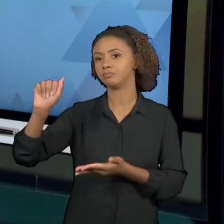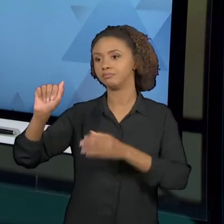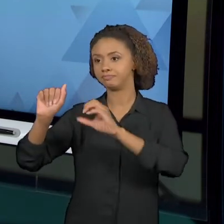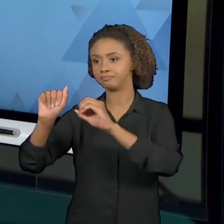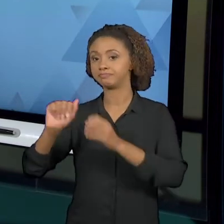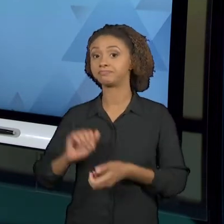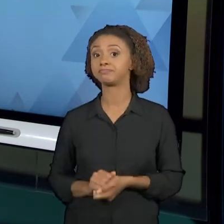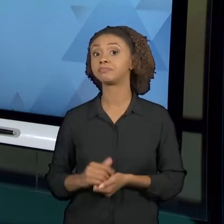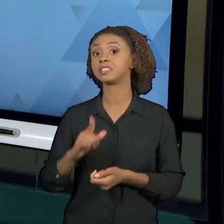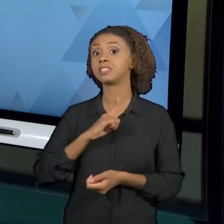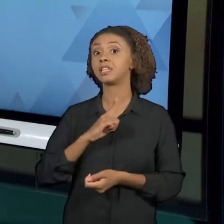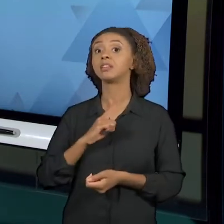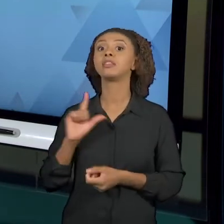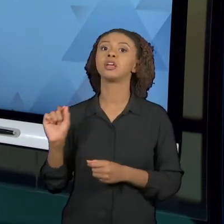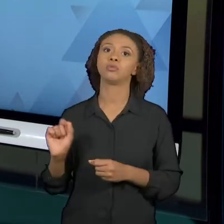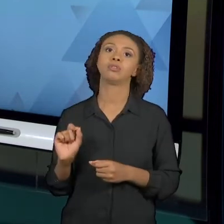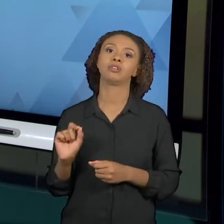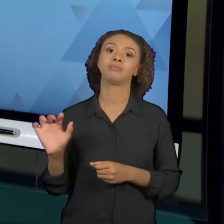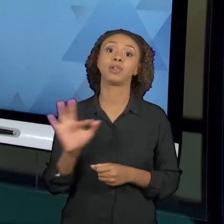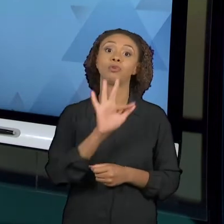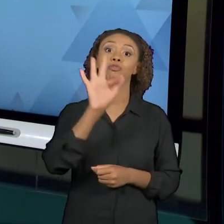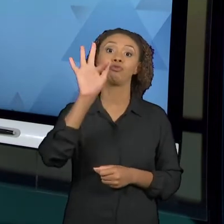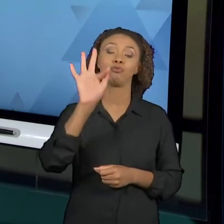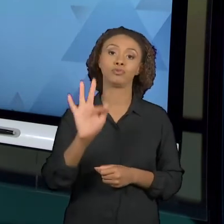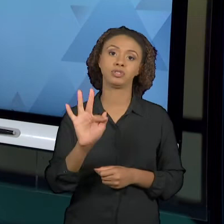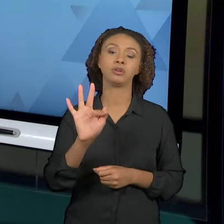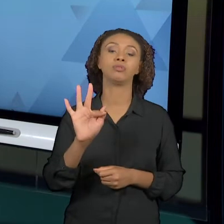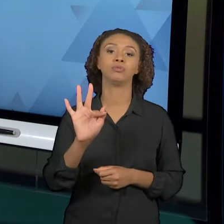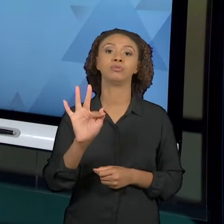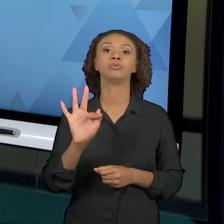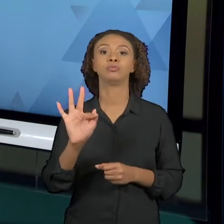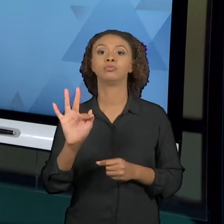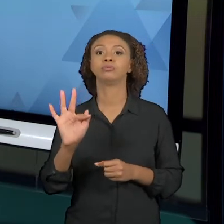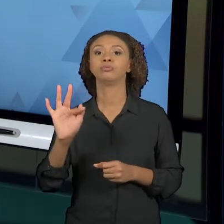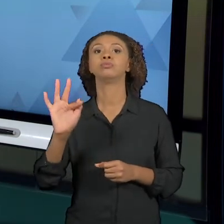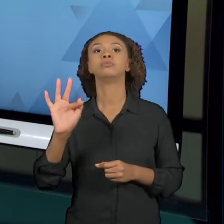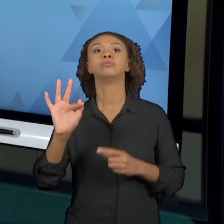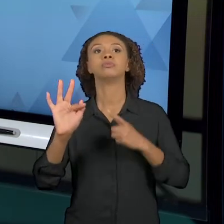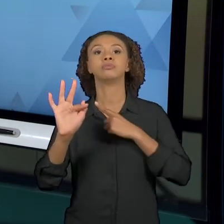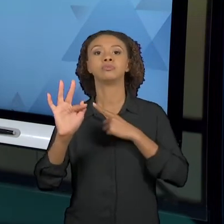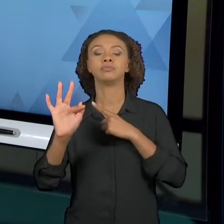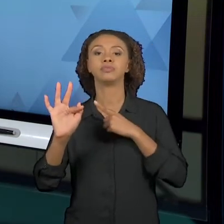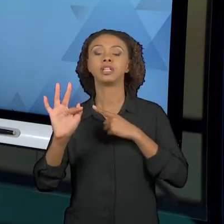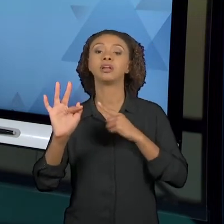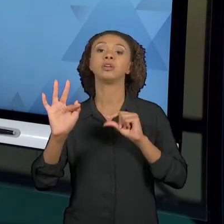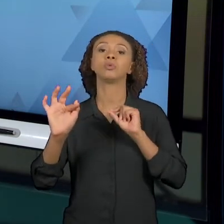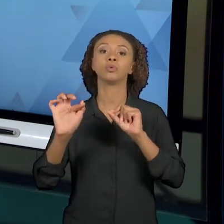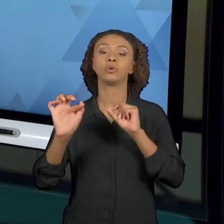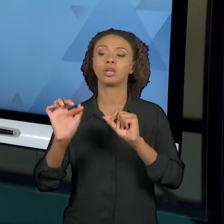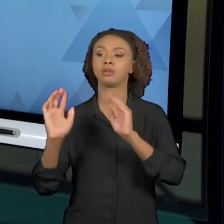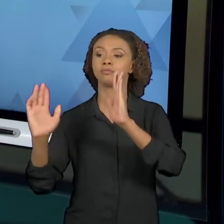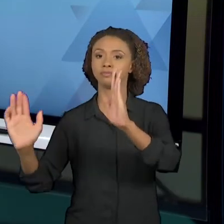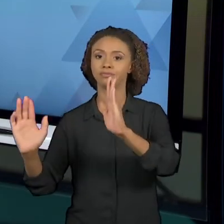DIVIDIDA EM DOIS PEDAÇOS EM UM PRIMEIRO TRECHO EM UMA CONSTANTE, SEGUNDO TRECHO "F" DE "X" É IGUAL